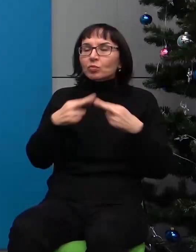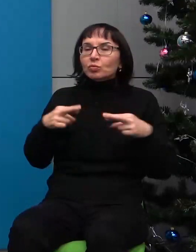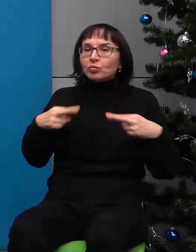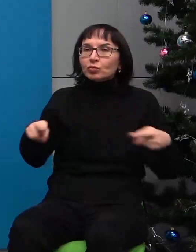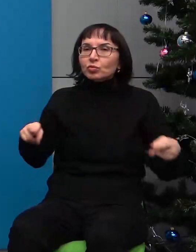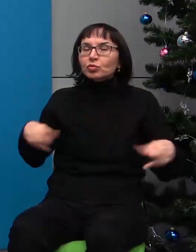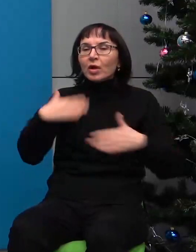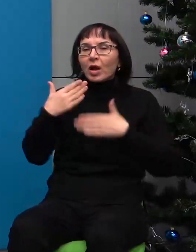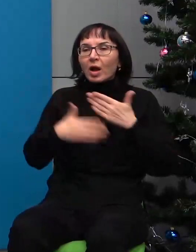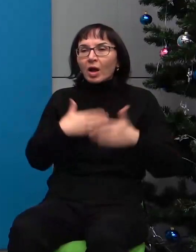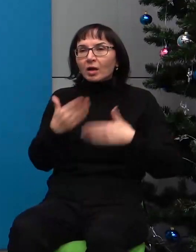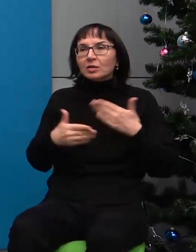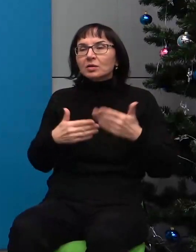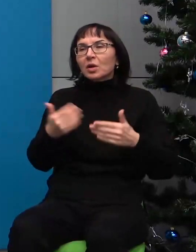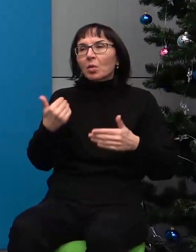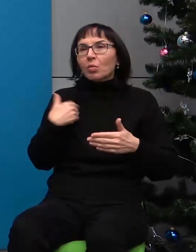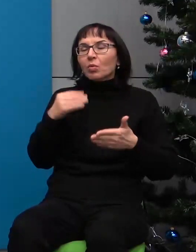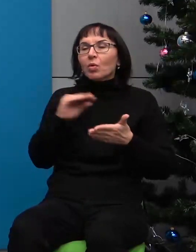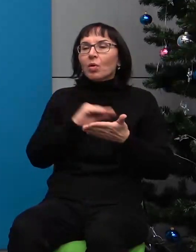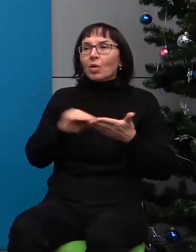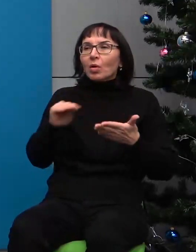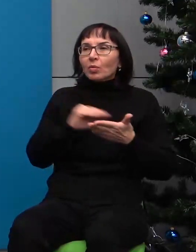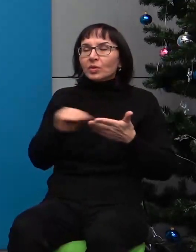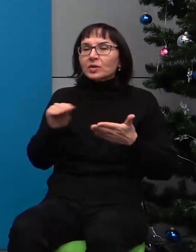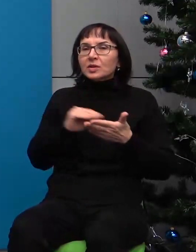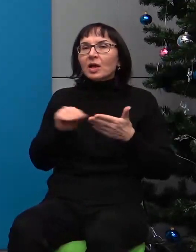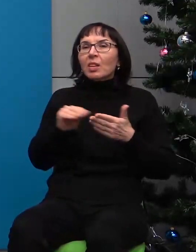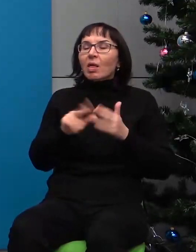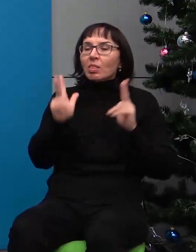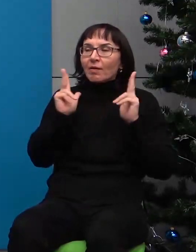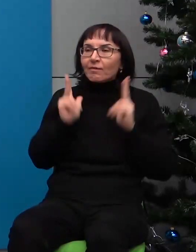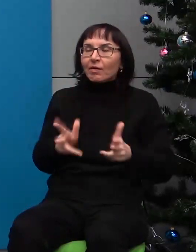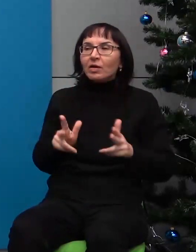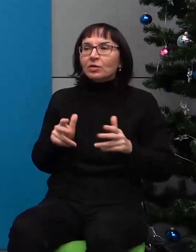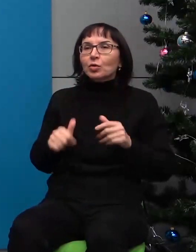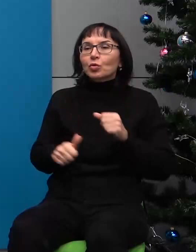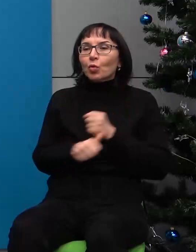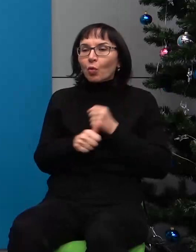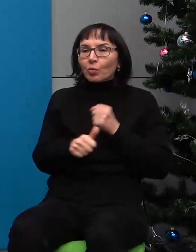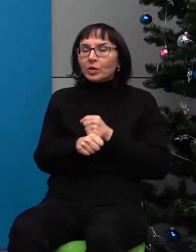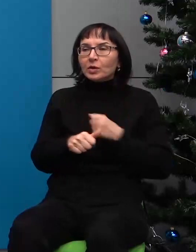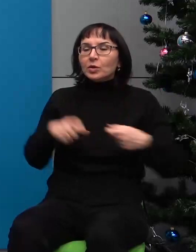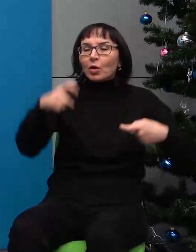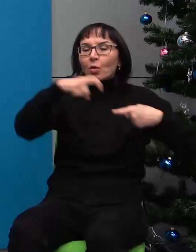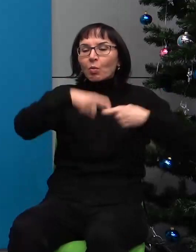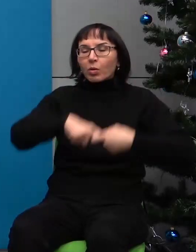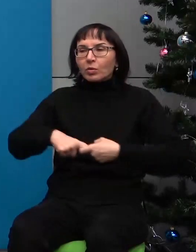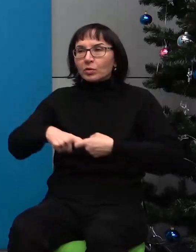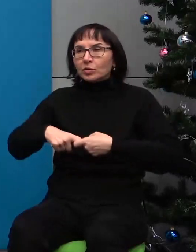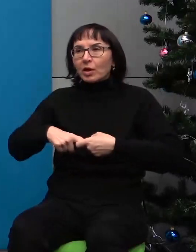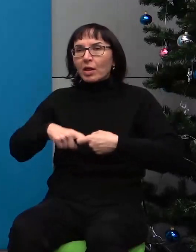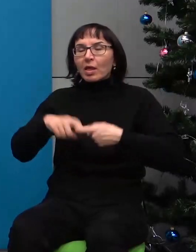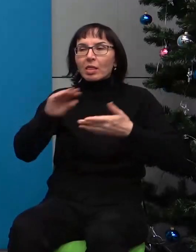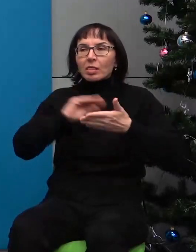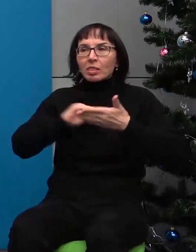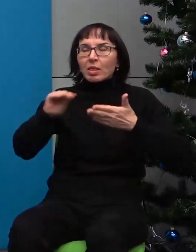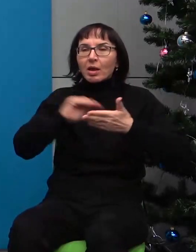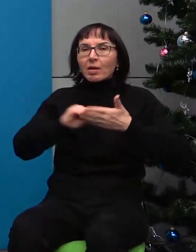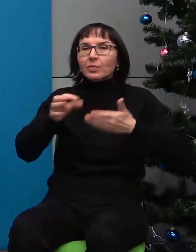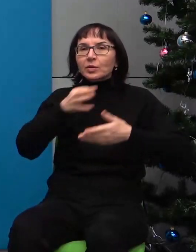I pisałeś reportaże, czyli coś na faktach, dokumentacje itd. Połączmy to. Napisz nam opowieść na faktach o zbrodniarzach.